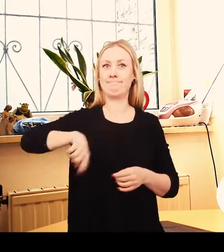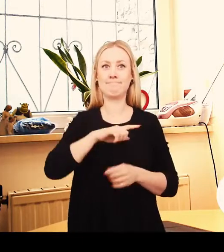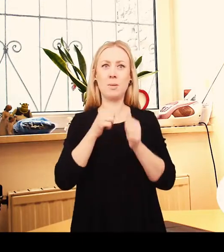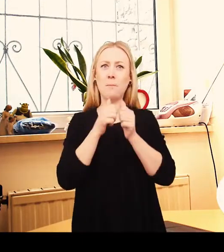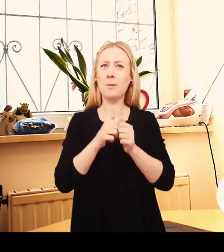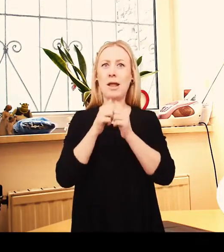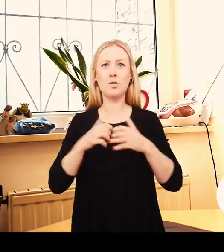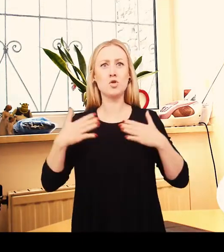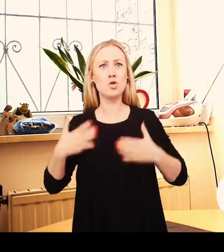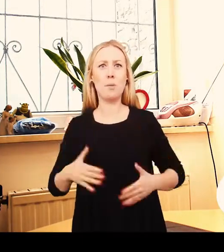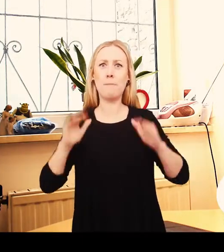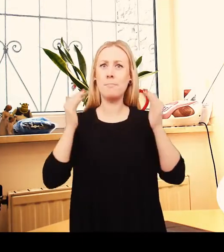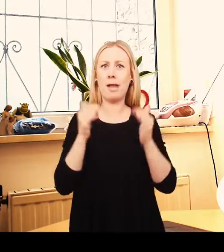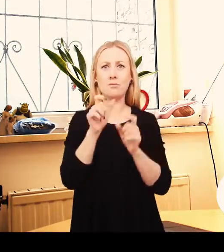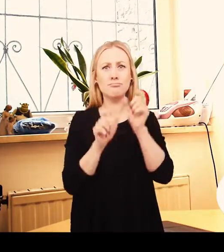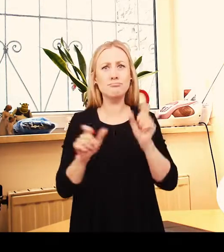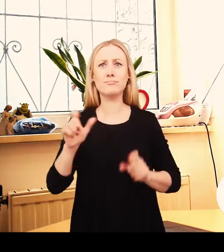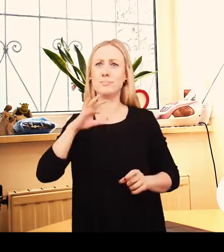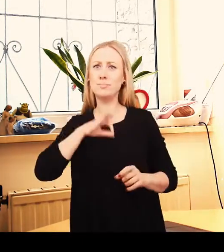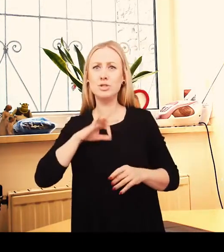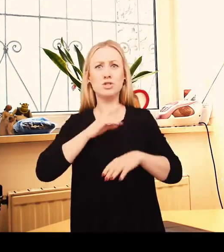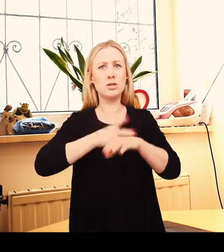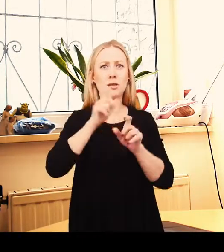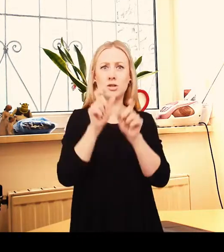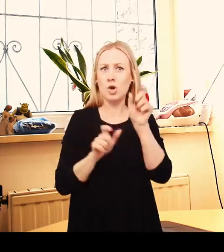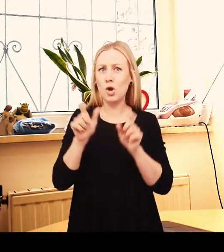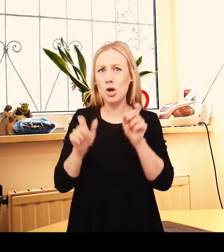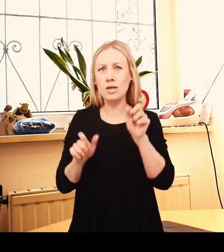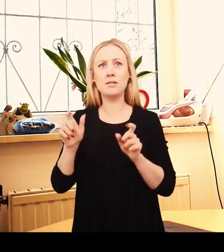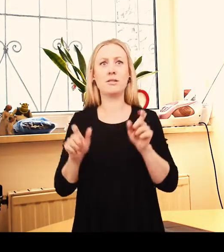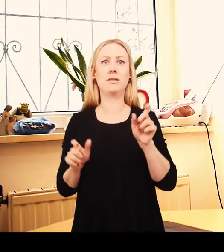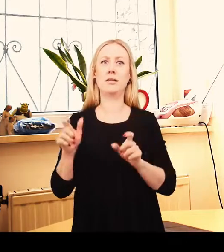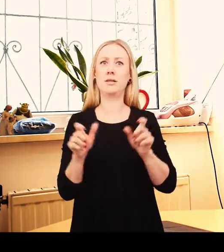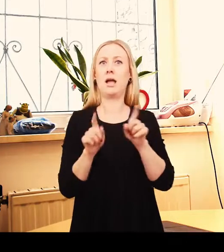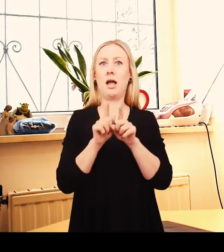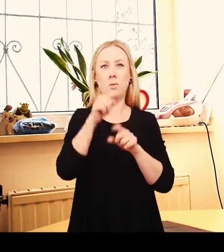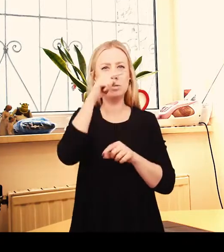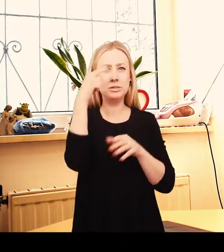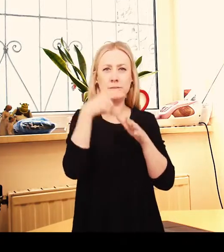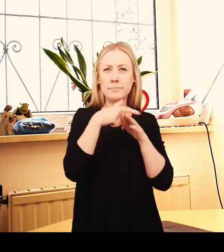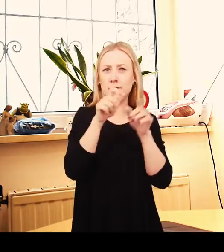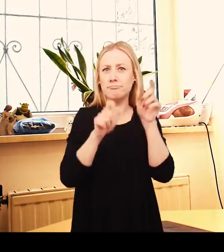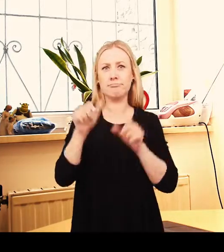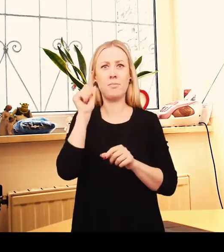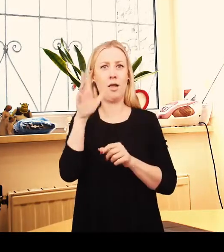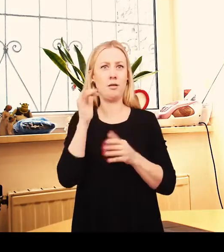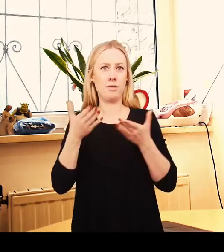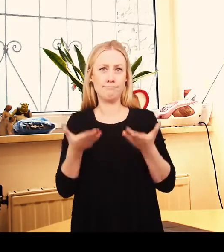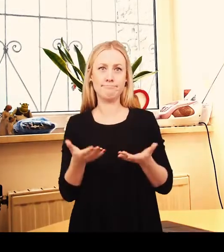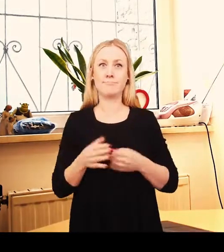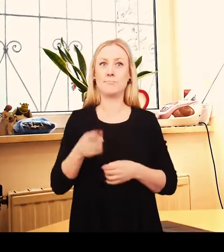d.h. wir begleiten körperlich beeinträchtige Personen, psychisch kranke Menschen, sinnesbehinderte Menschen im Alltag.